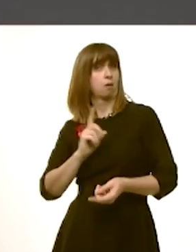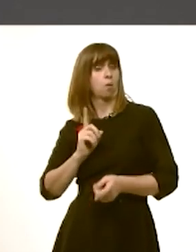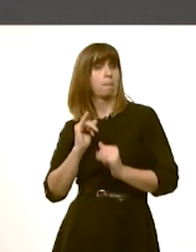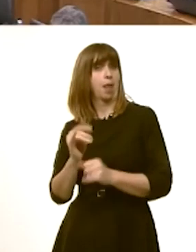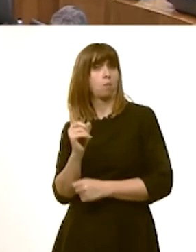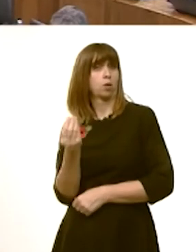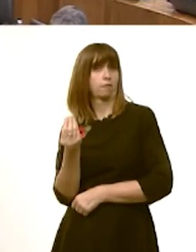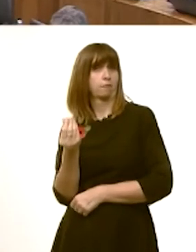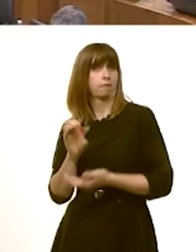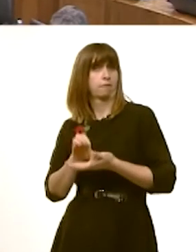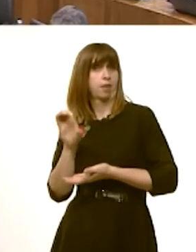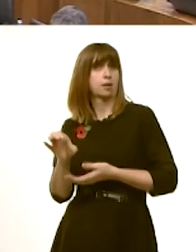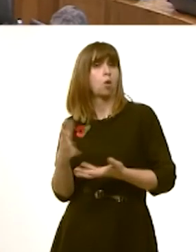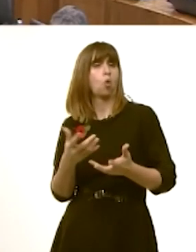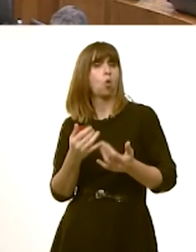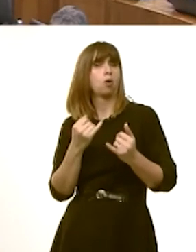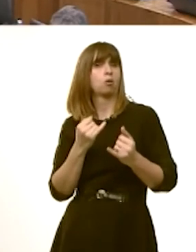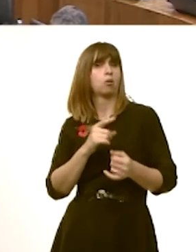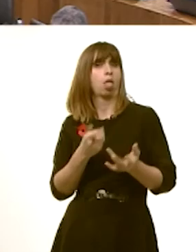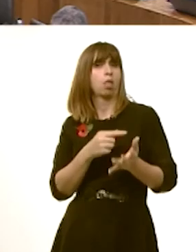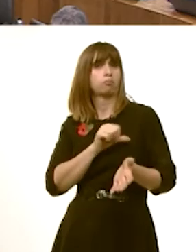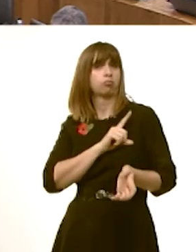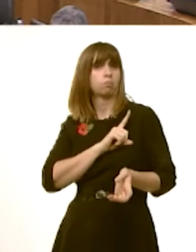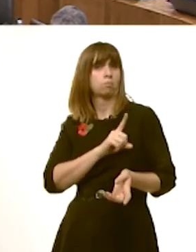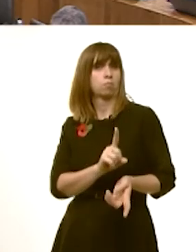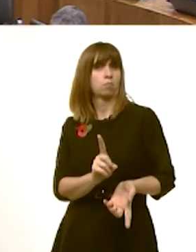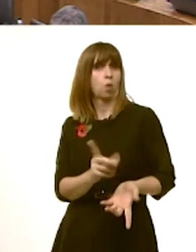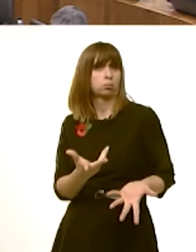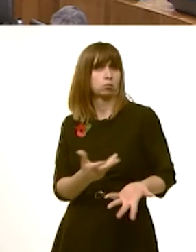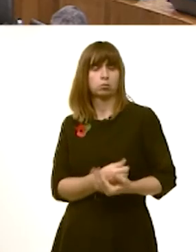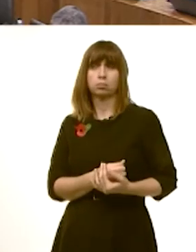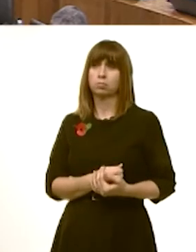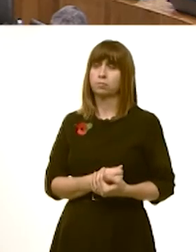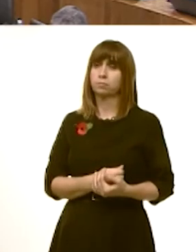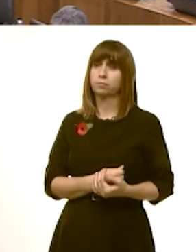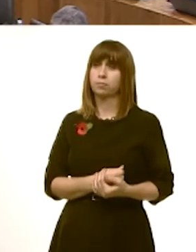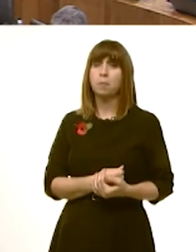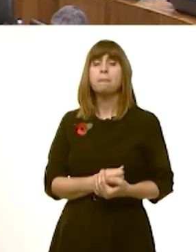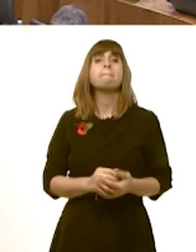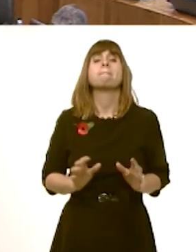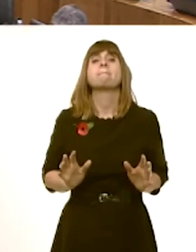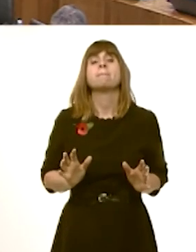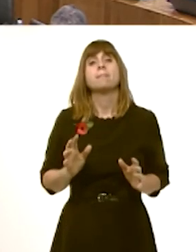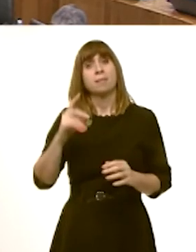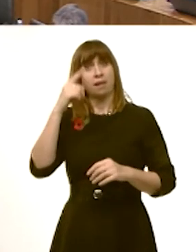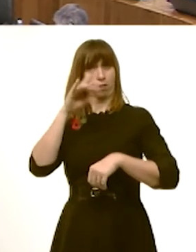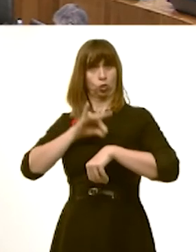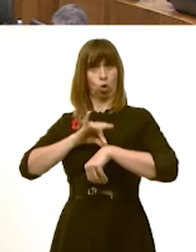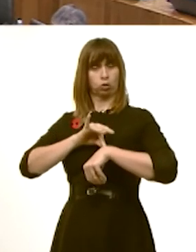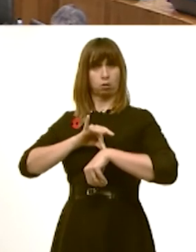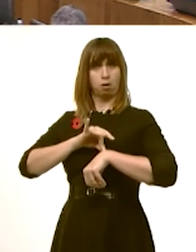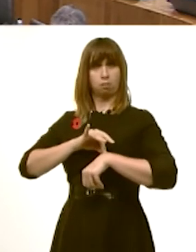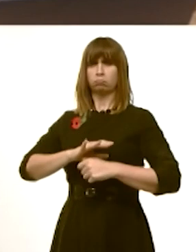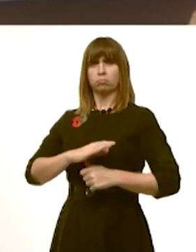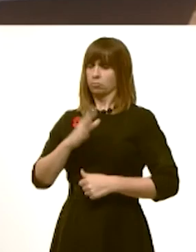Carwyn Jones: Na, achos os oes meddyg wedi dweud wrth rywun bod eisiau iddyn nhw gael llawdriniaeth yn ëfuaní, byddwn iín erfyn iír llawdriniaeth honno ddigwydd, ac nid